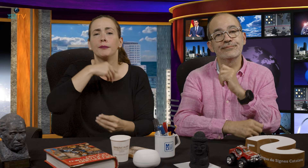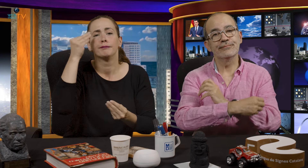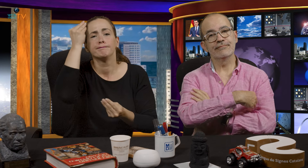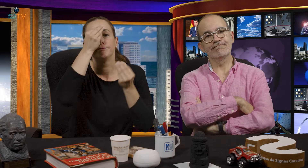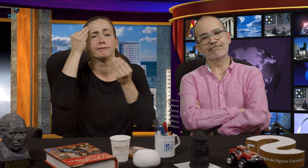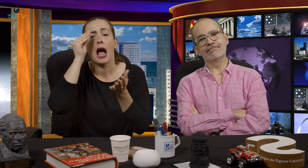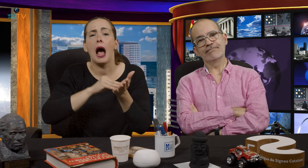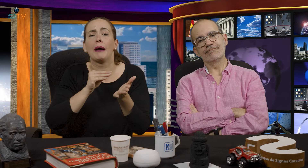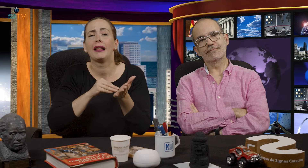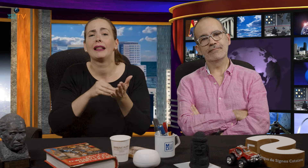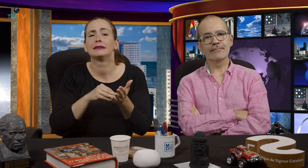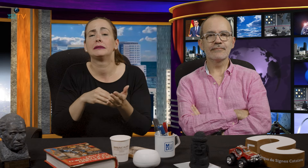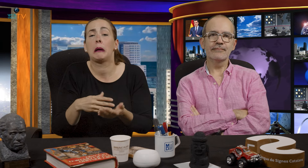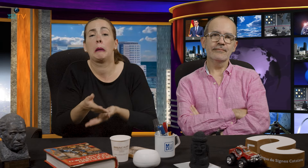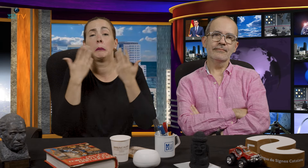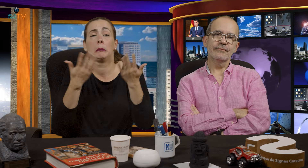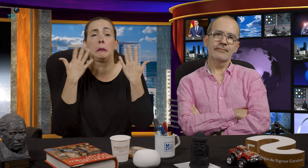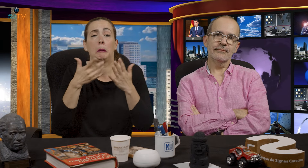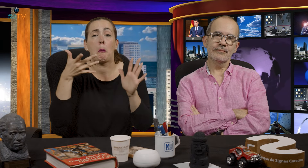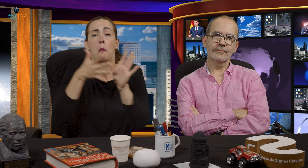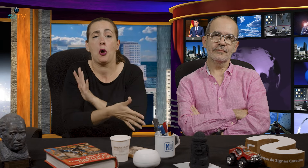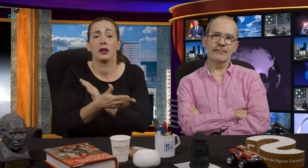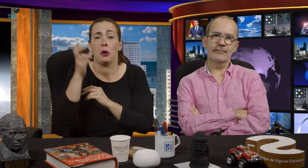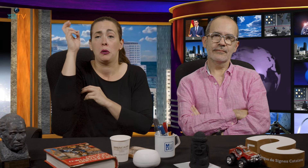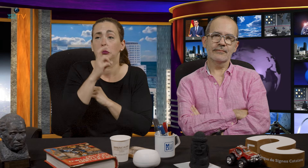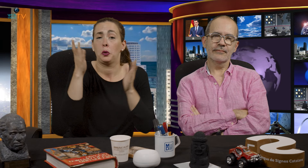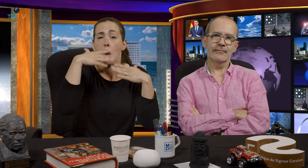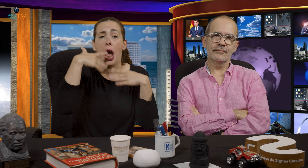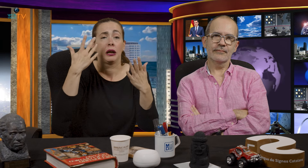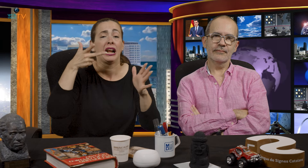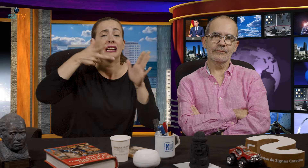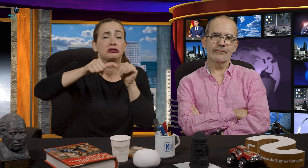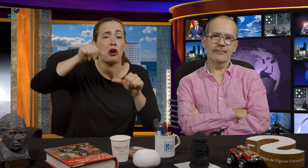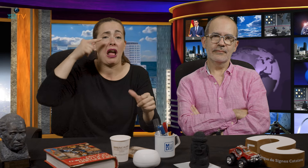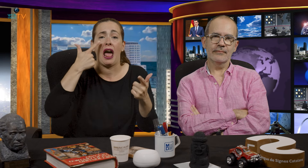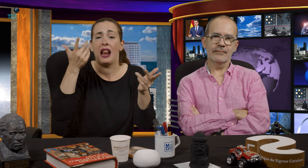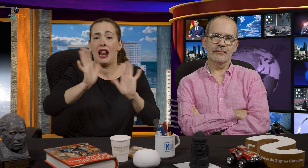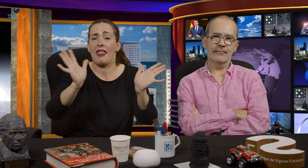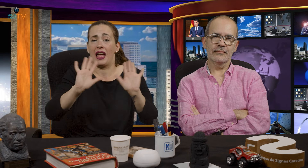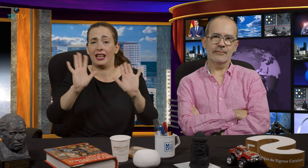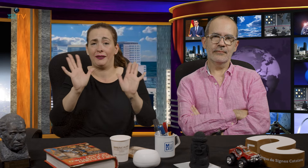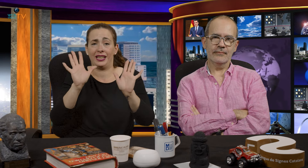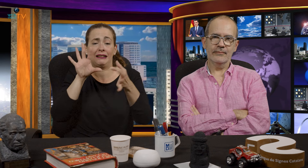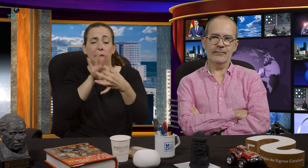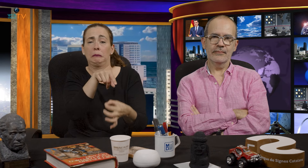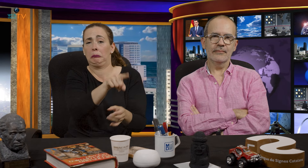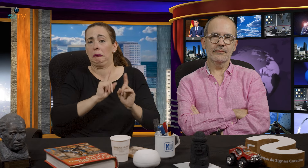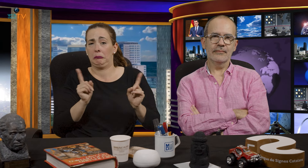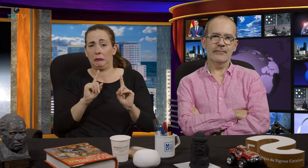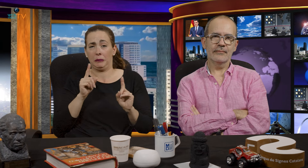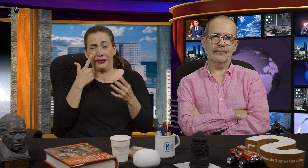A veces tendemos a pensar que no existen precedentes en la historia para algo de estas características.